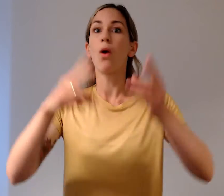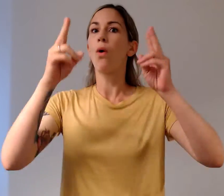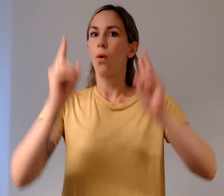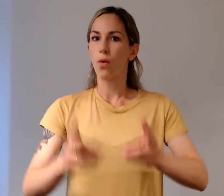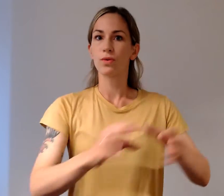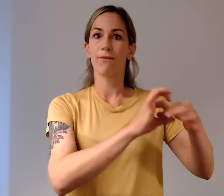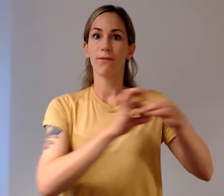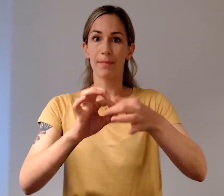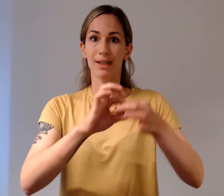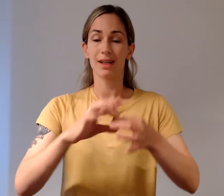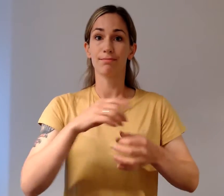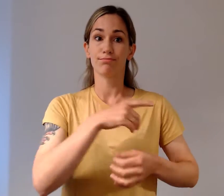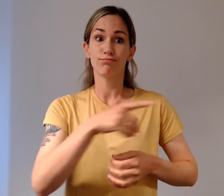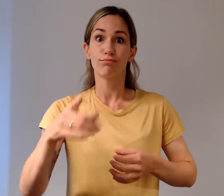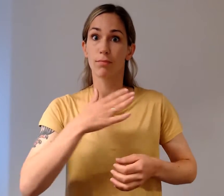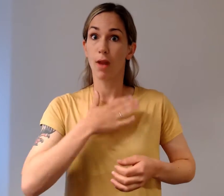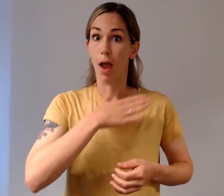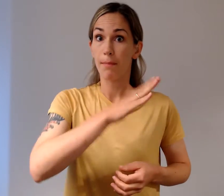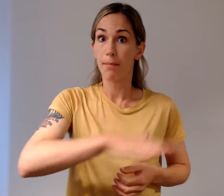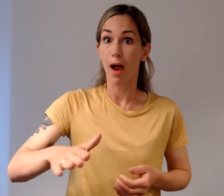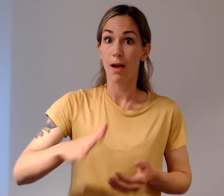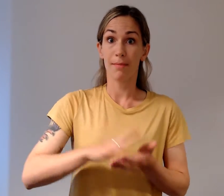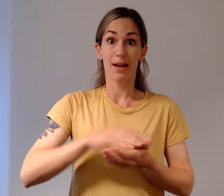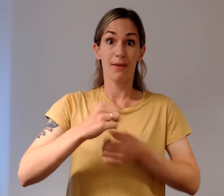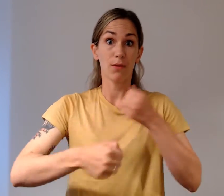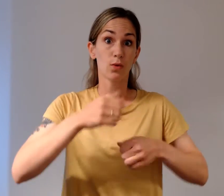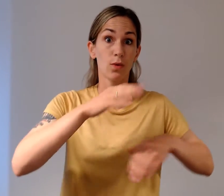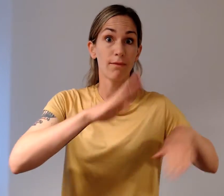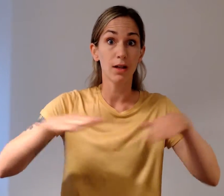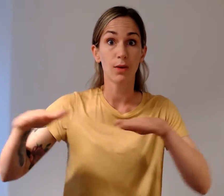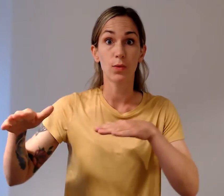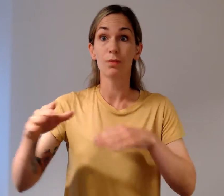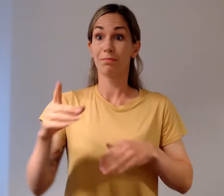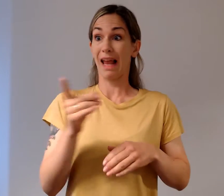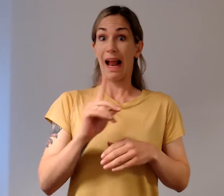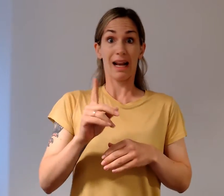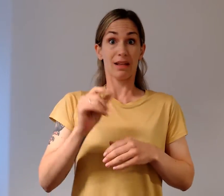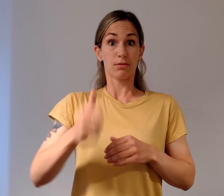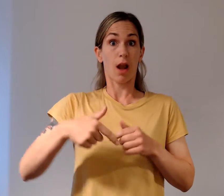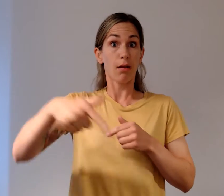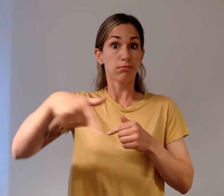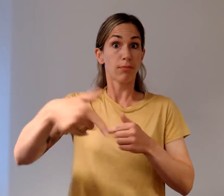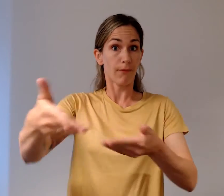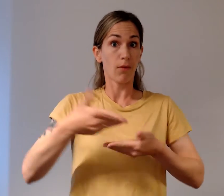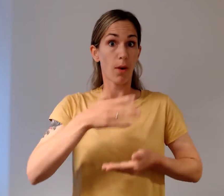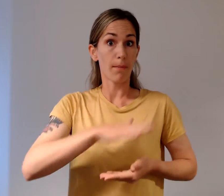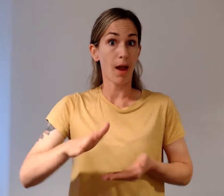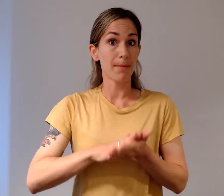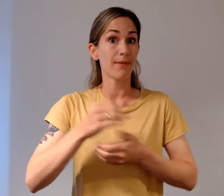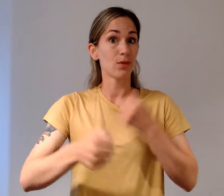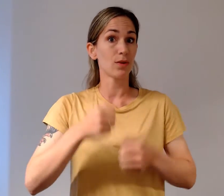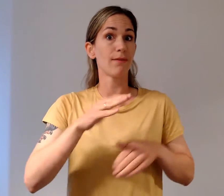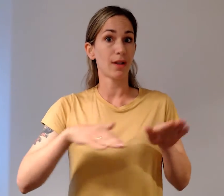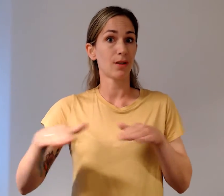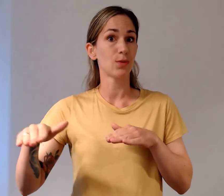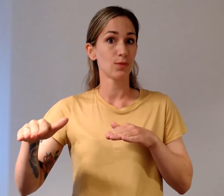Dette gjelder også familier som har barn med funksjonsvariasjon eller som skal få et barn med funksjonsvariasjon.